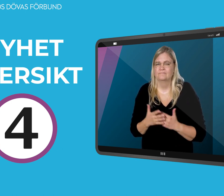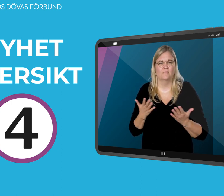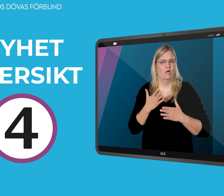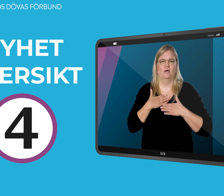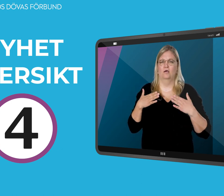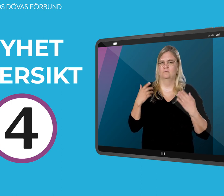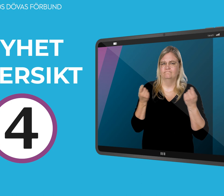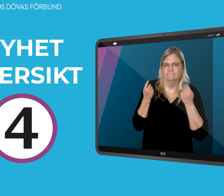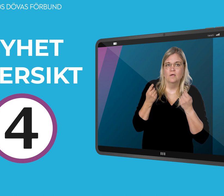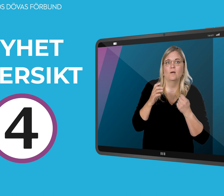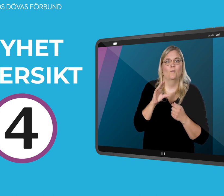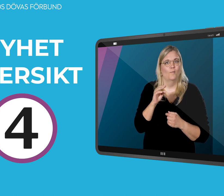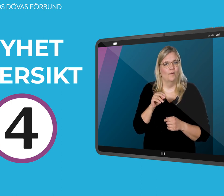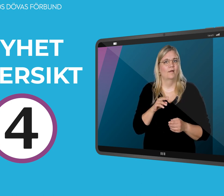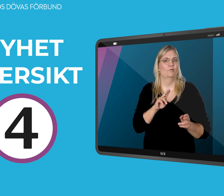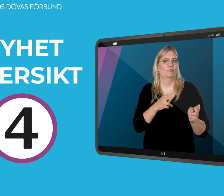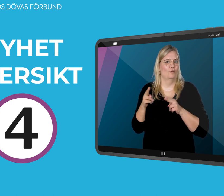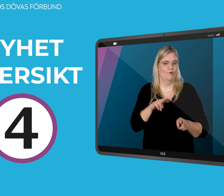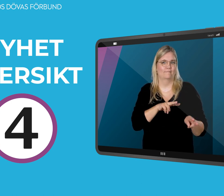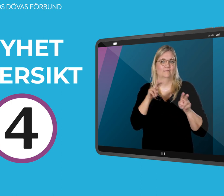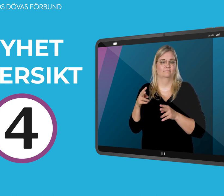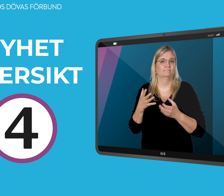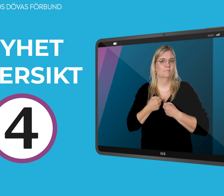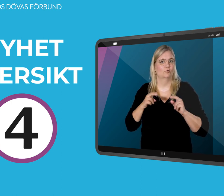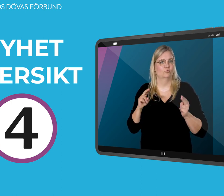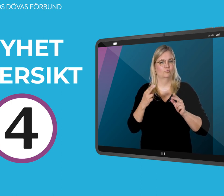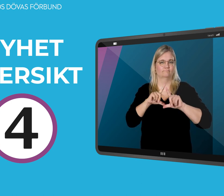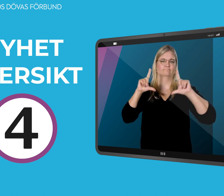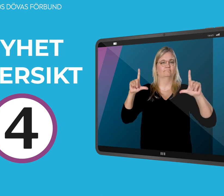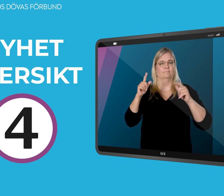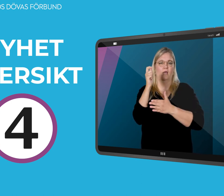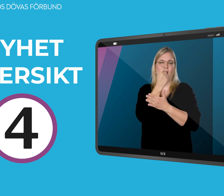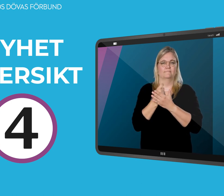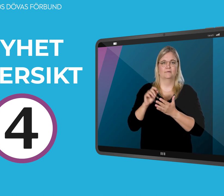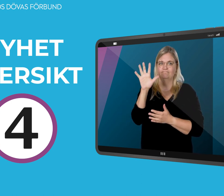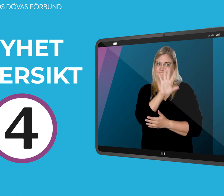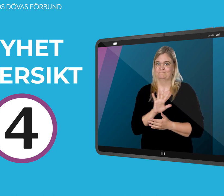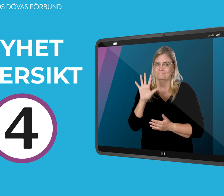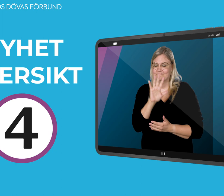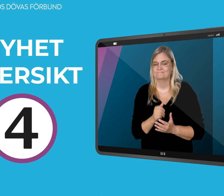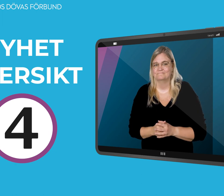För att fira det nya året har vår aktualitetsöversikt fått - ett nytt grafiskt utseende.